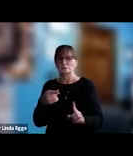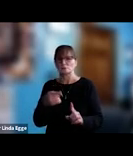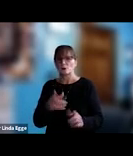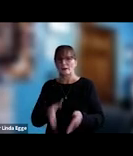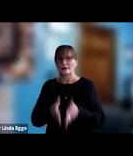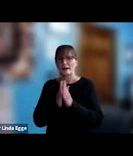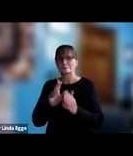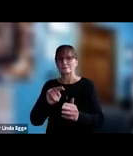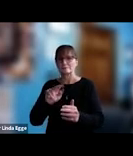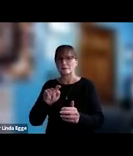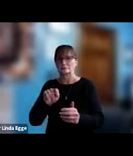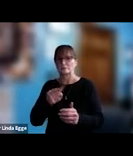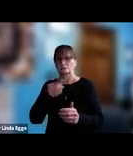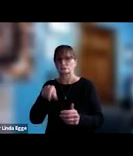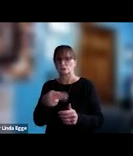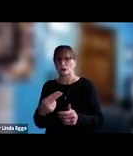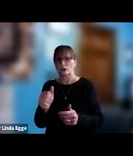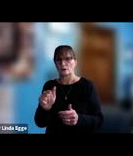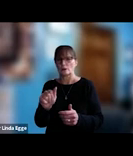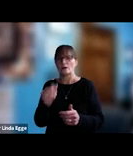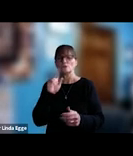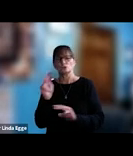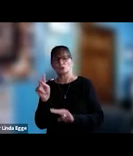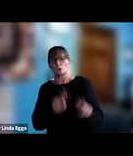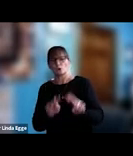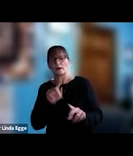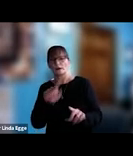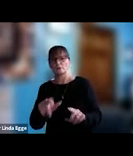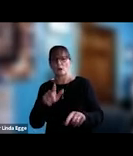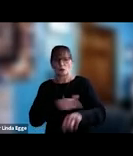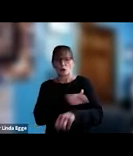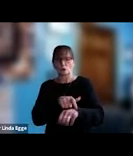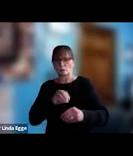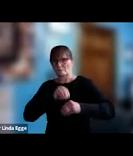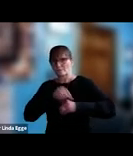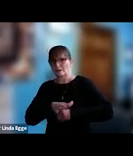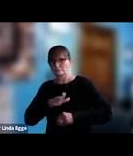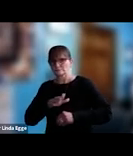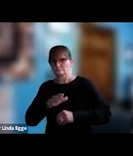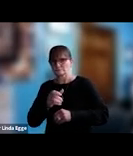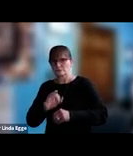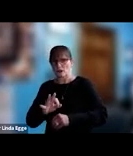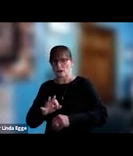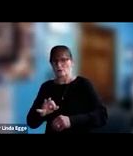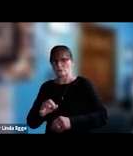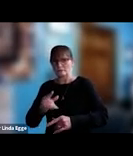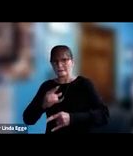¿ustedes examinan los efectos a largo plazo de estos factores de intoxicación en nuestros clientes?